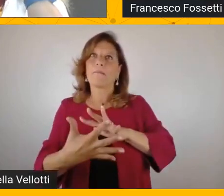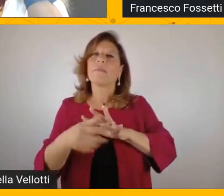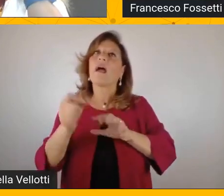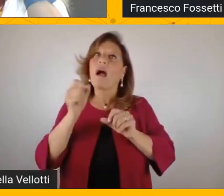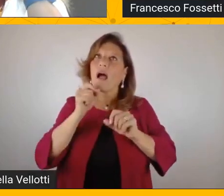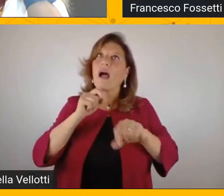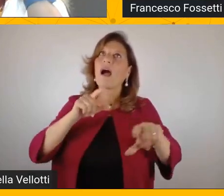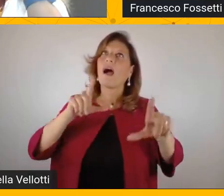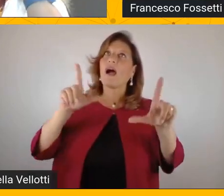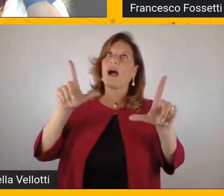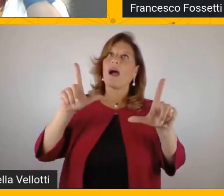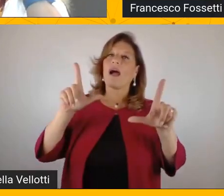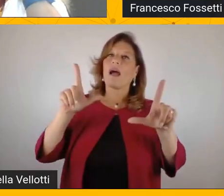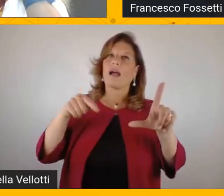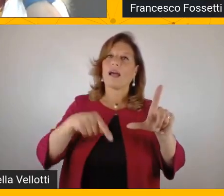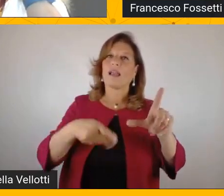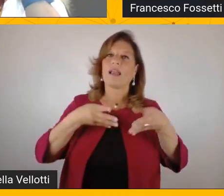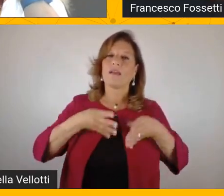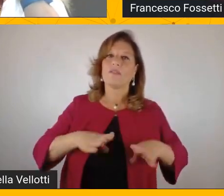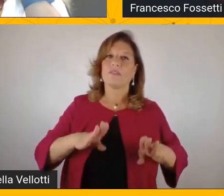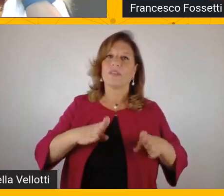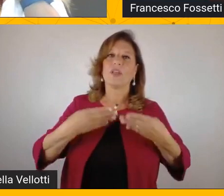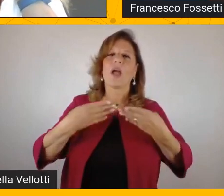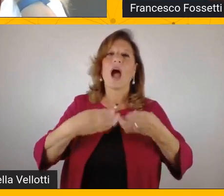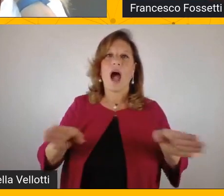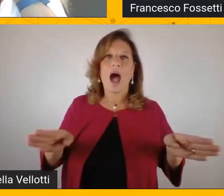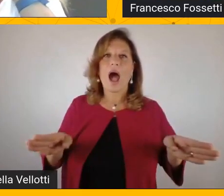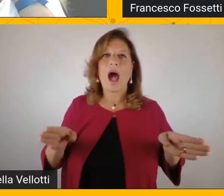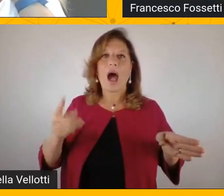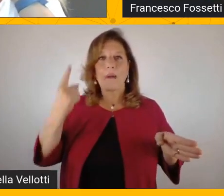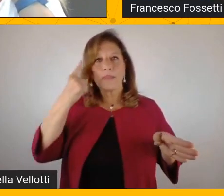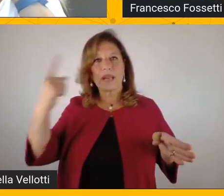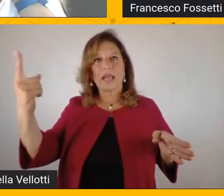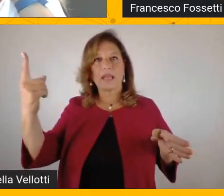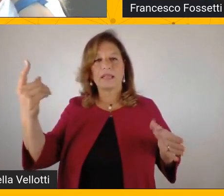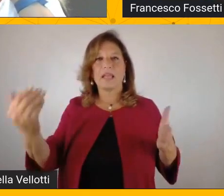e allontanare insomma da un certo tipo di giochi eh per